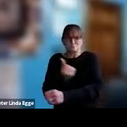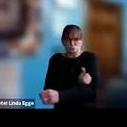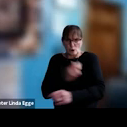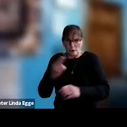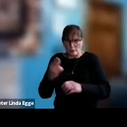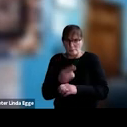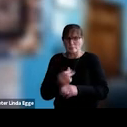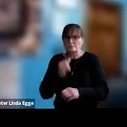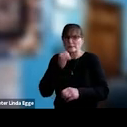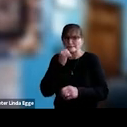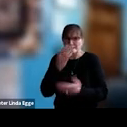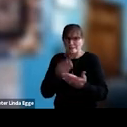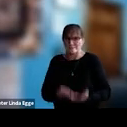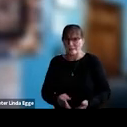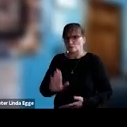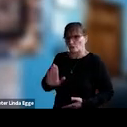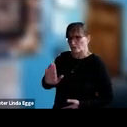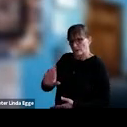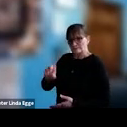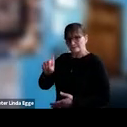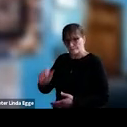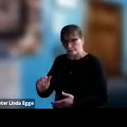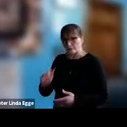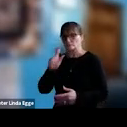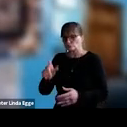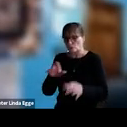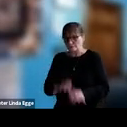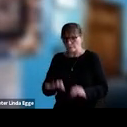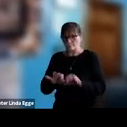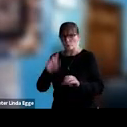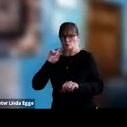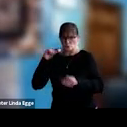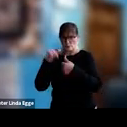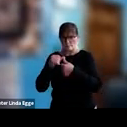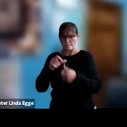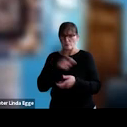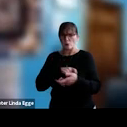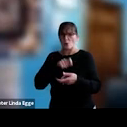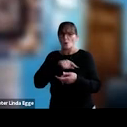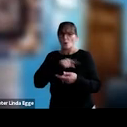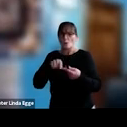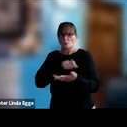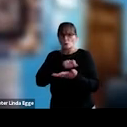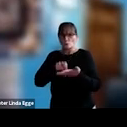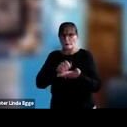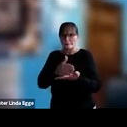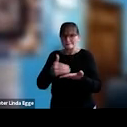para su discapacidad. Creo que es realmente importante tener eso en mente cuando escriban esta sección. No se trata necesariamente